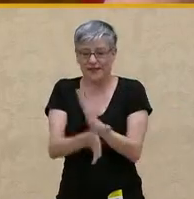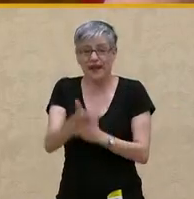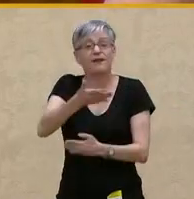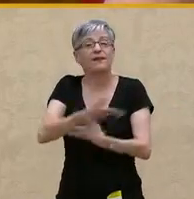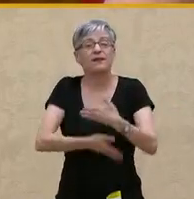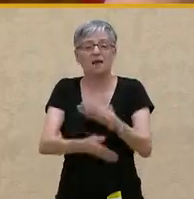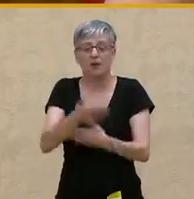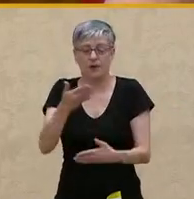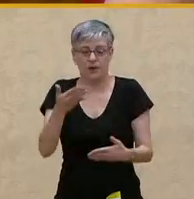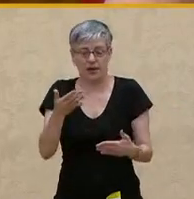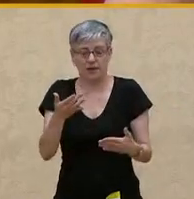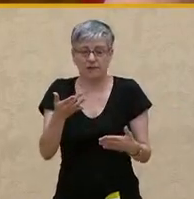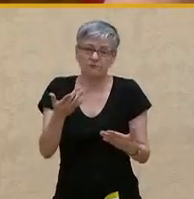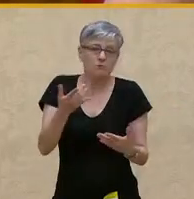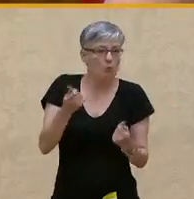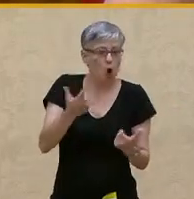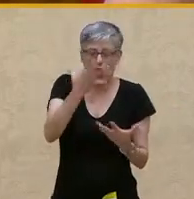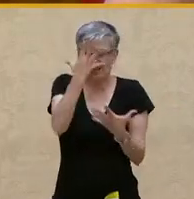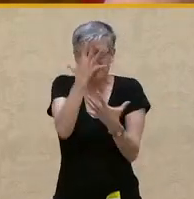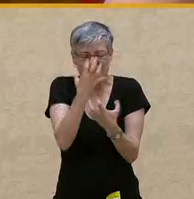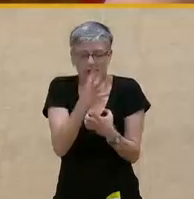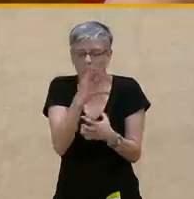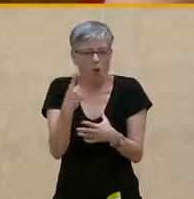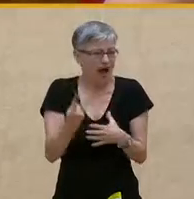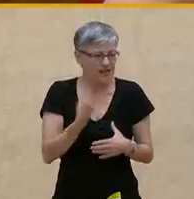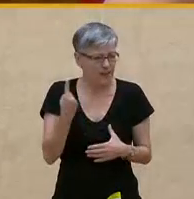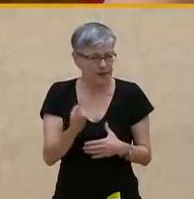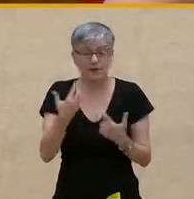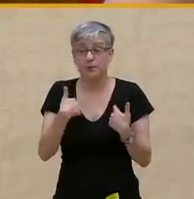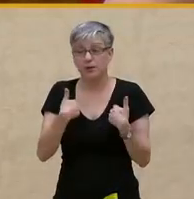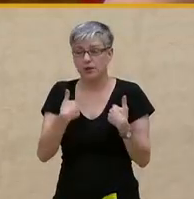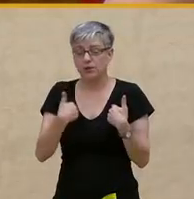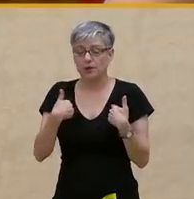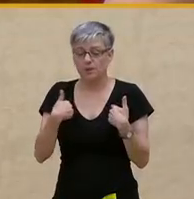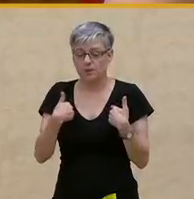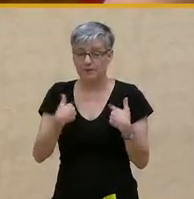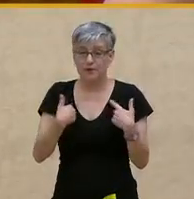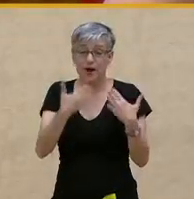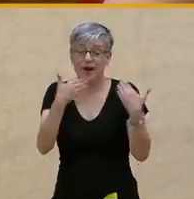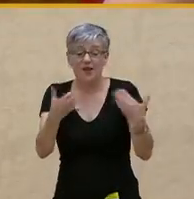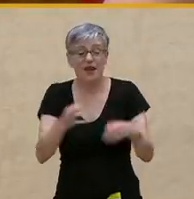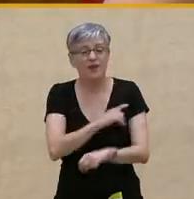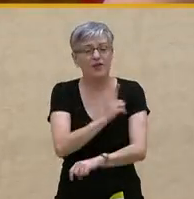en fin. Triste. Triste. Pero yo he encontrado, a través del deporte, he encontrado la herramienta